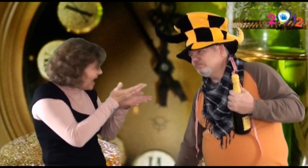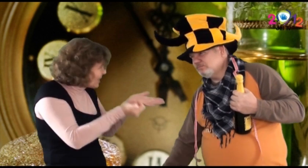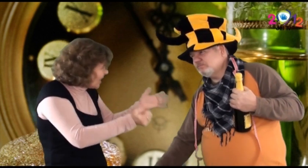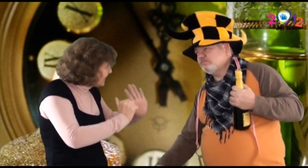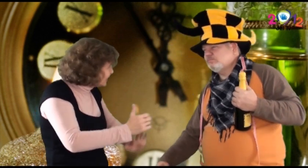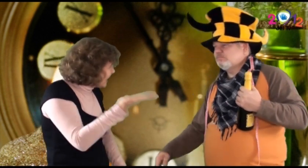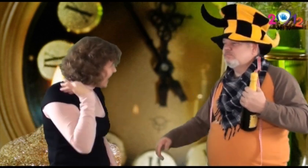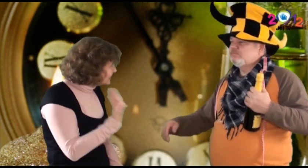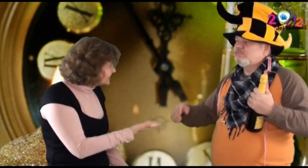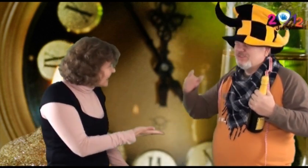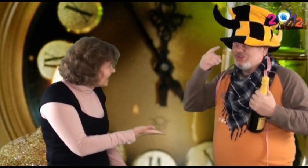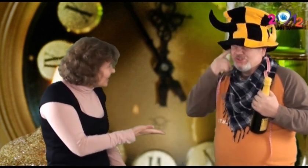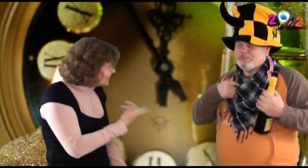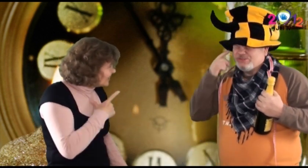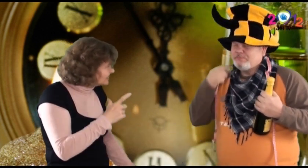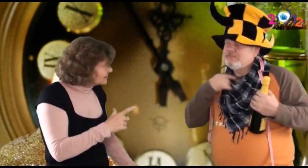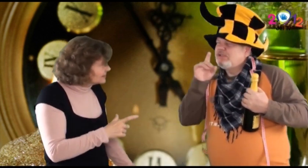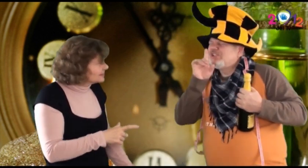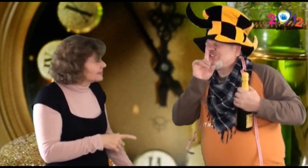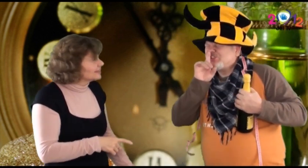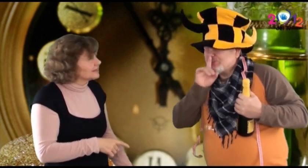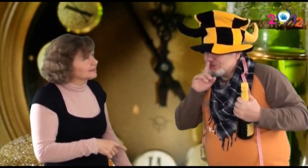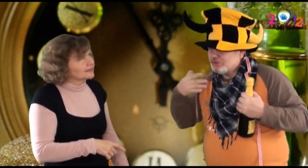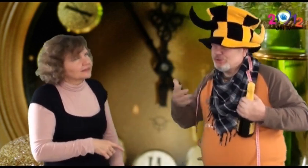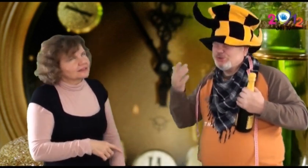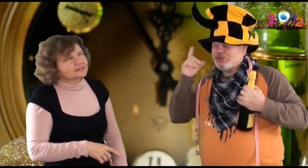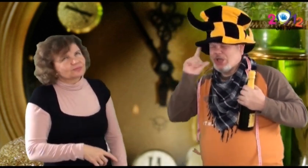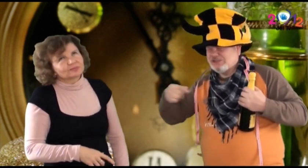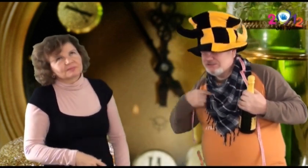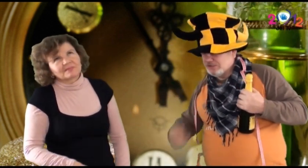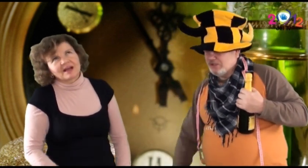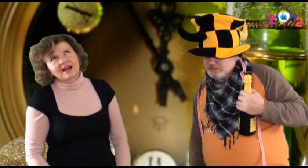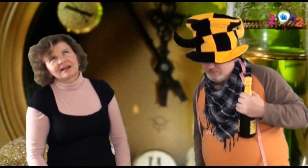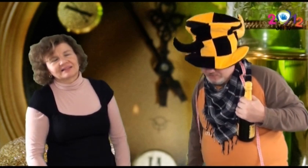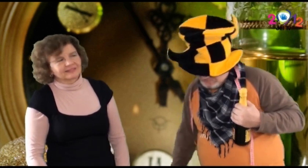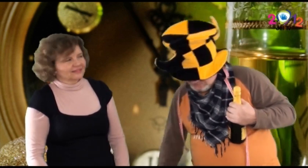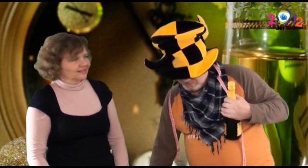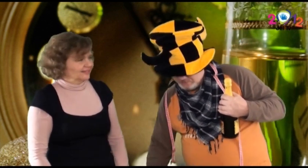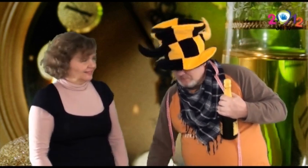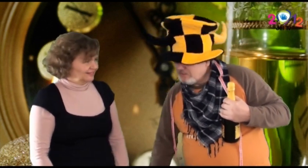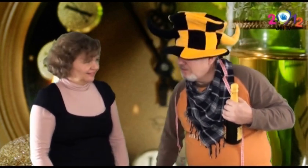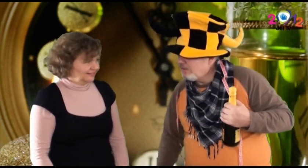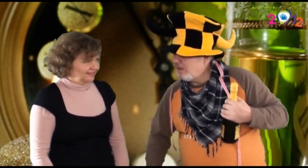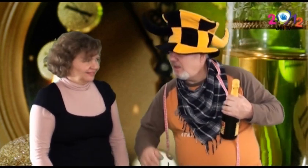Már 6 héttel ezelõtt? - Tudom, tudom. Pszt! Sietek haza! - Jaj…